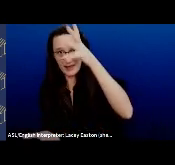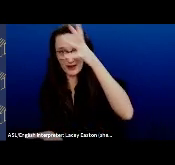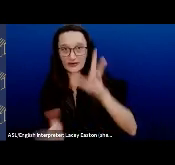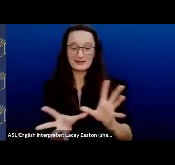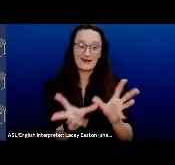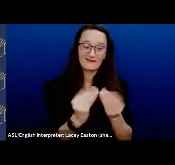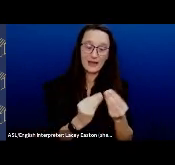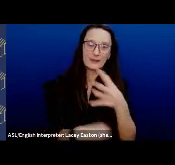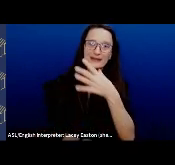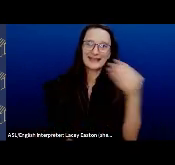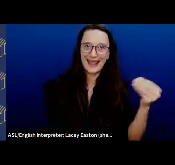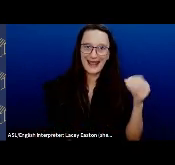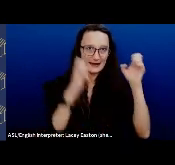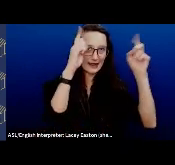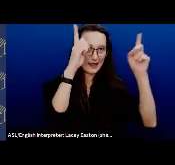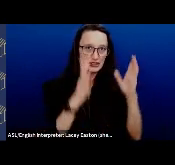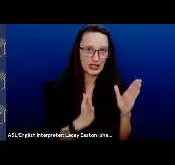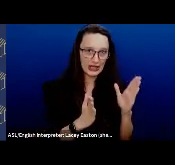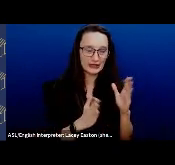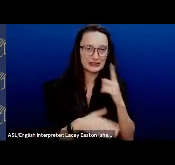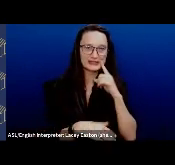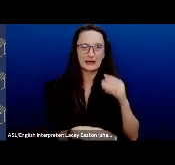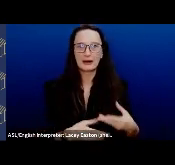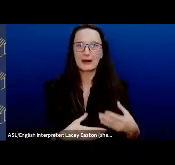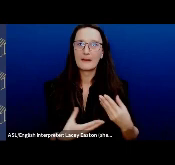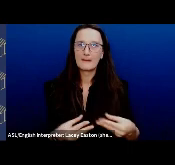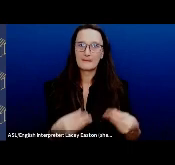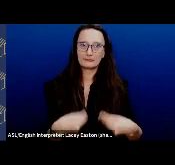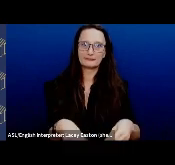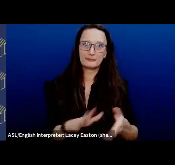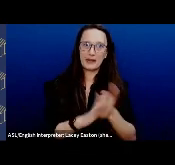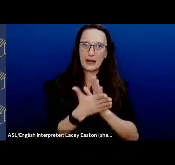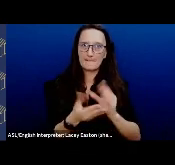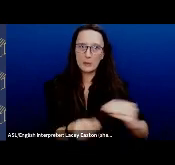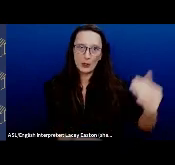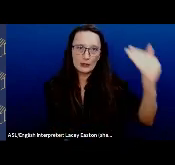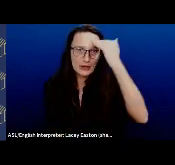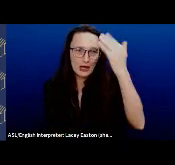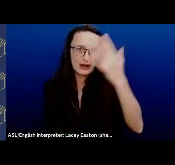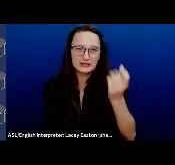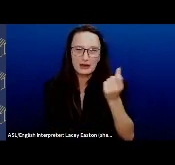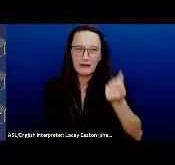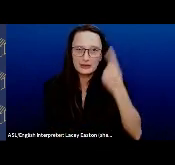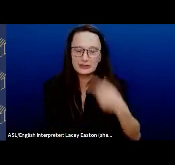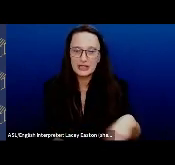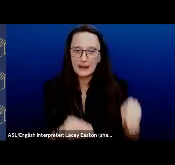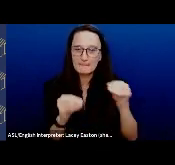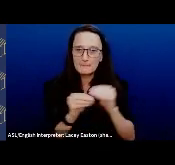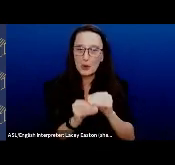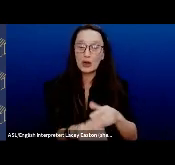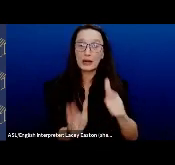y comprensión de las protecciones y derechos legales dentro del sistema educativo. Esto